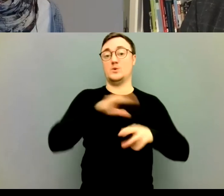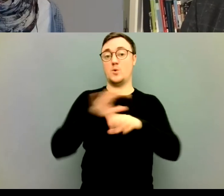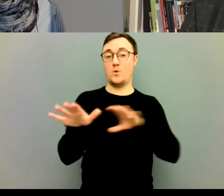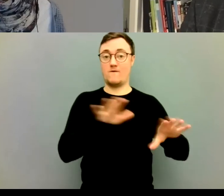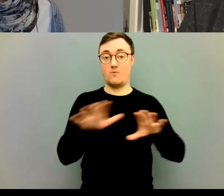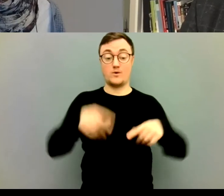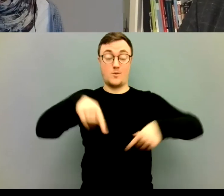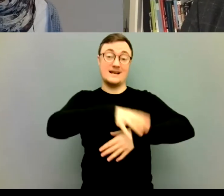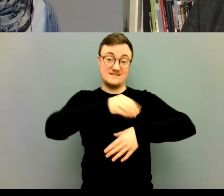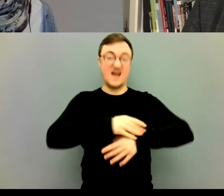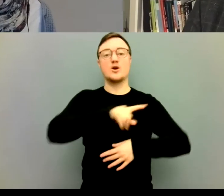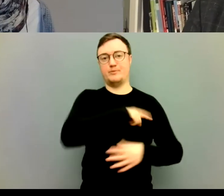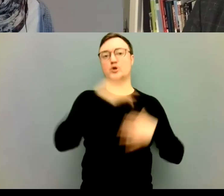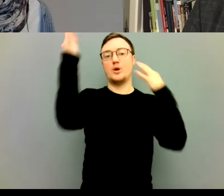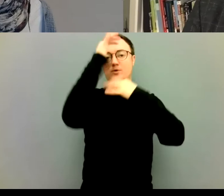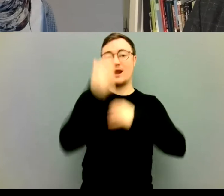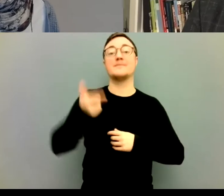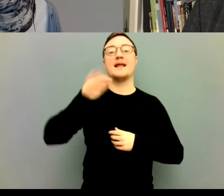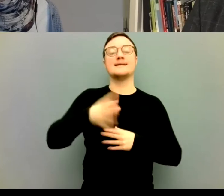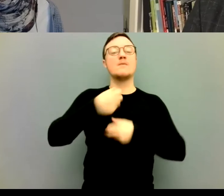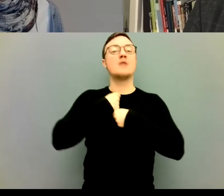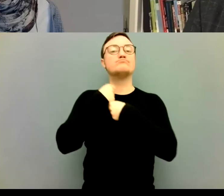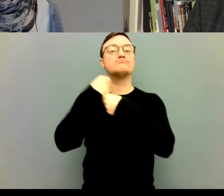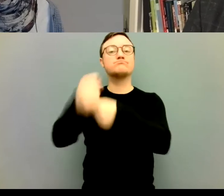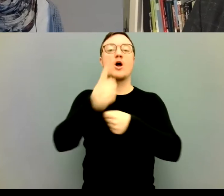Inte minst det här med bristen på kontinuitet-